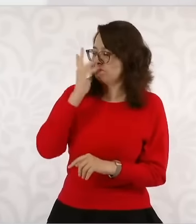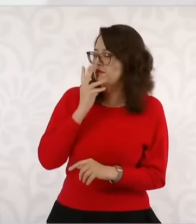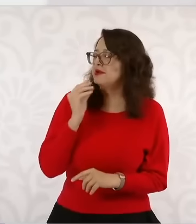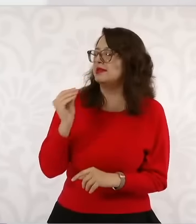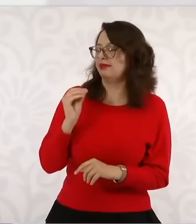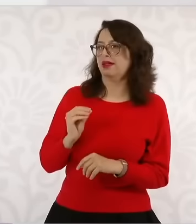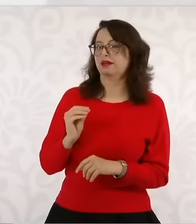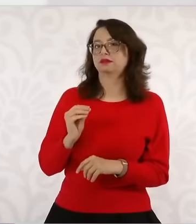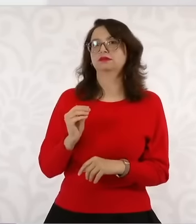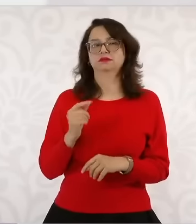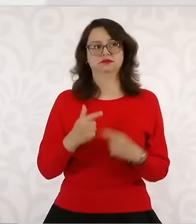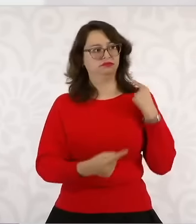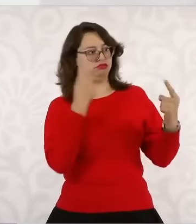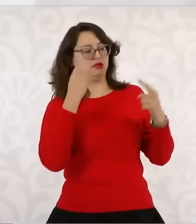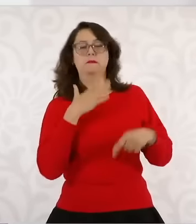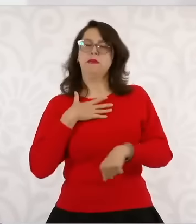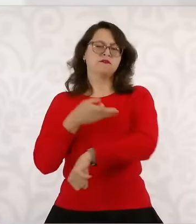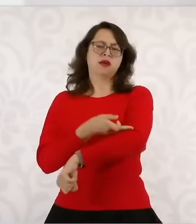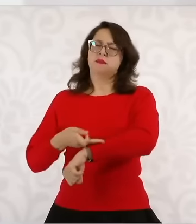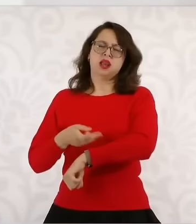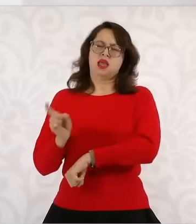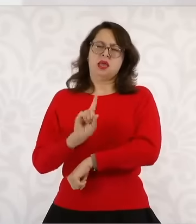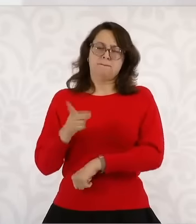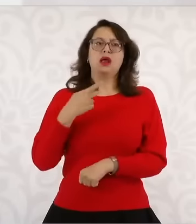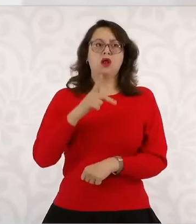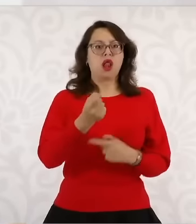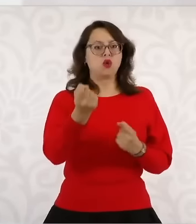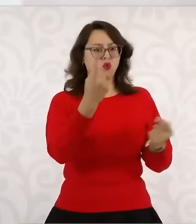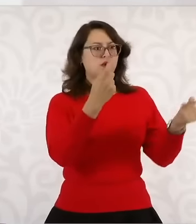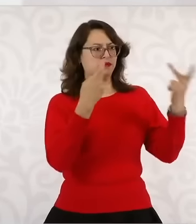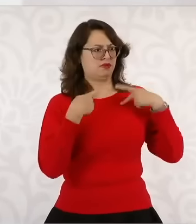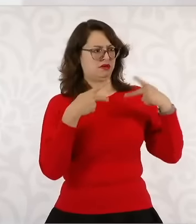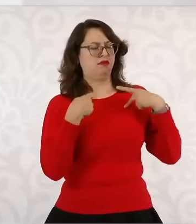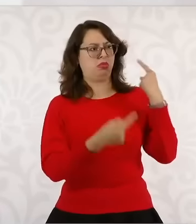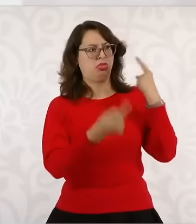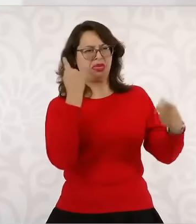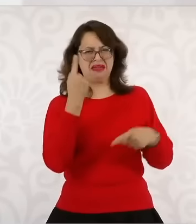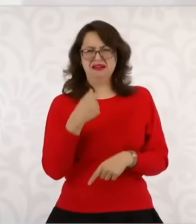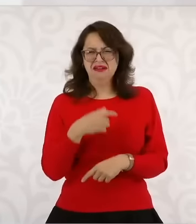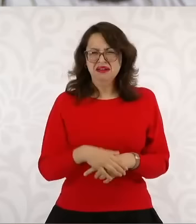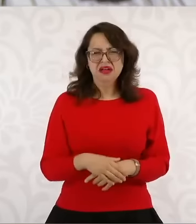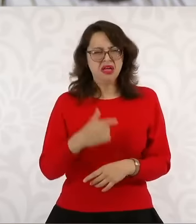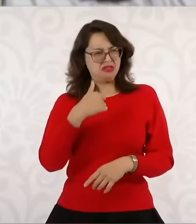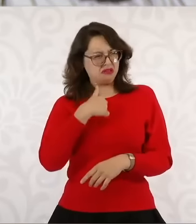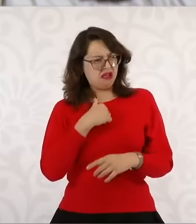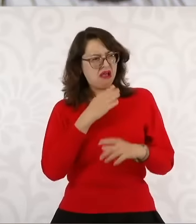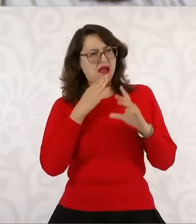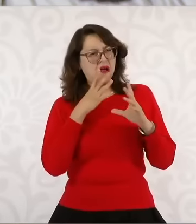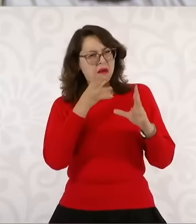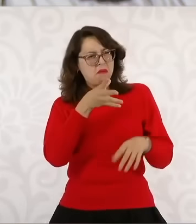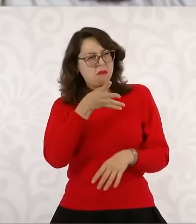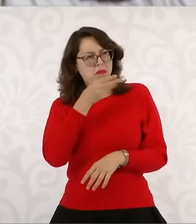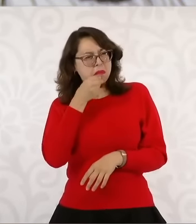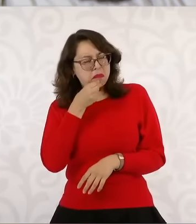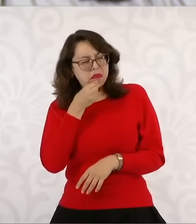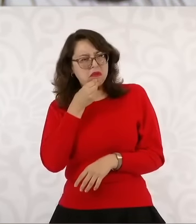eh, pero sí llegaron a decírmelo. ¿Cómo que calladita te ves más bonita? Entonces,